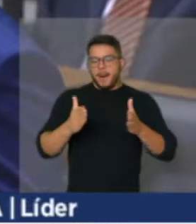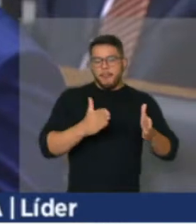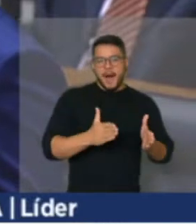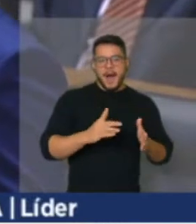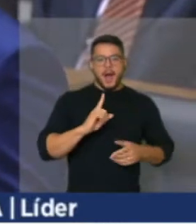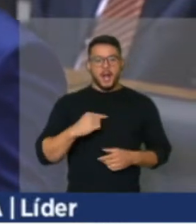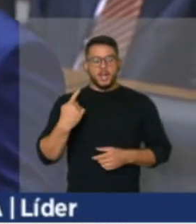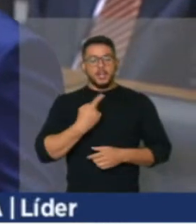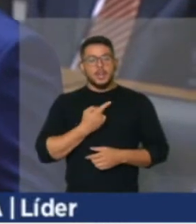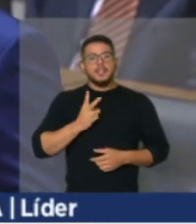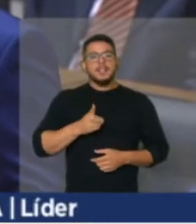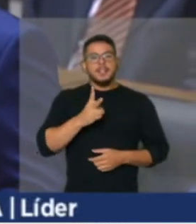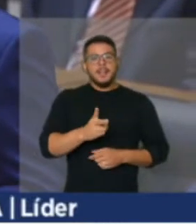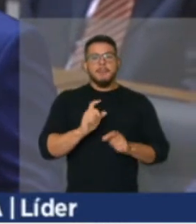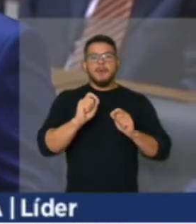DOS MUNICÍPIOS. ESTA CASA